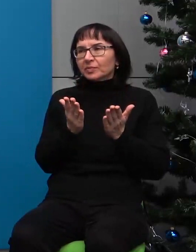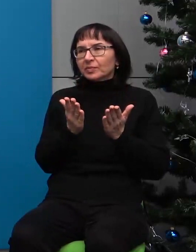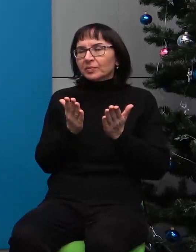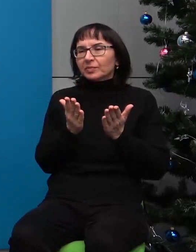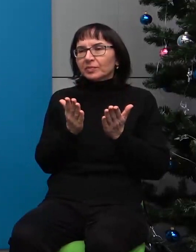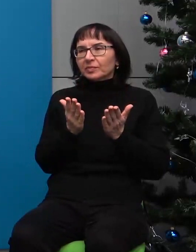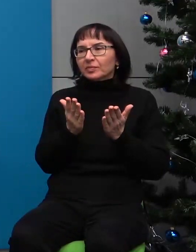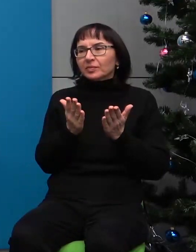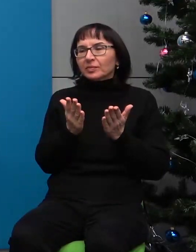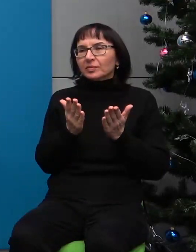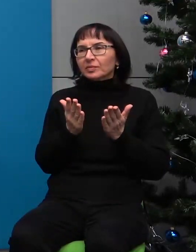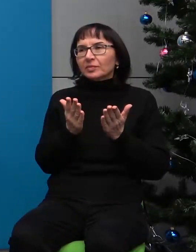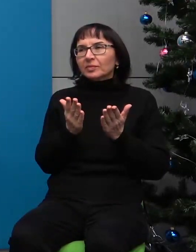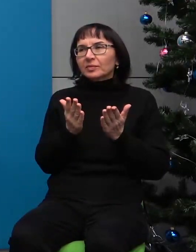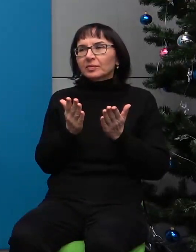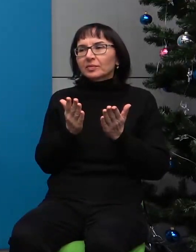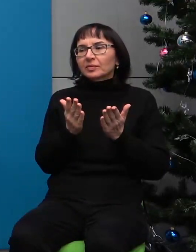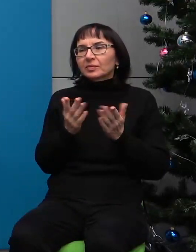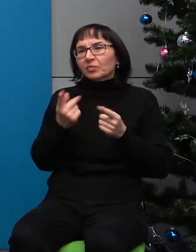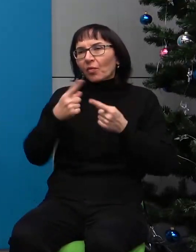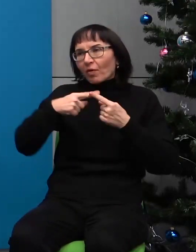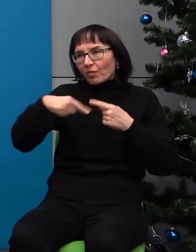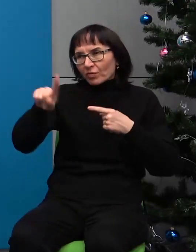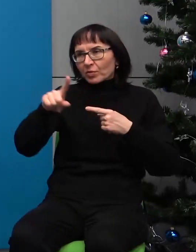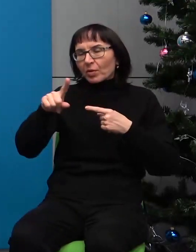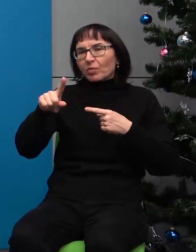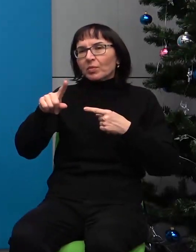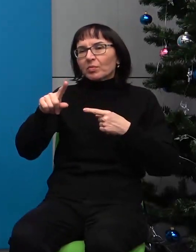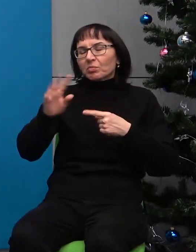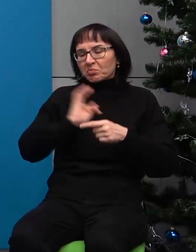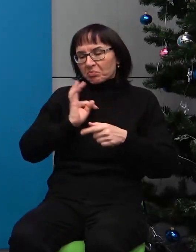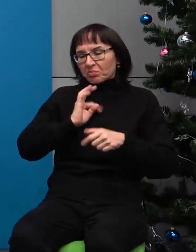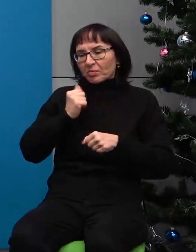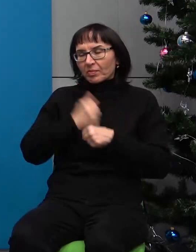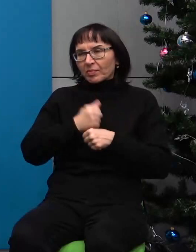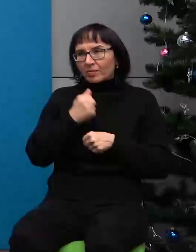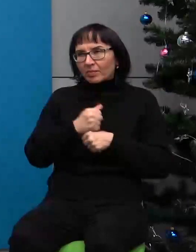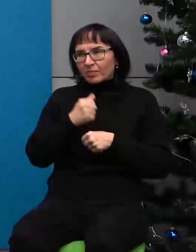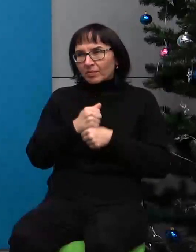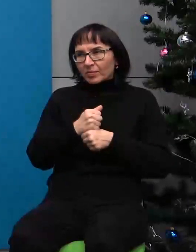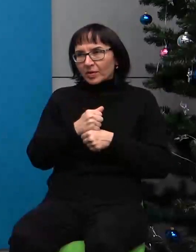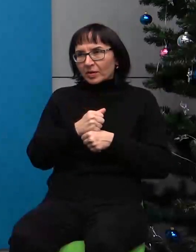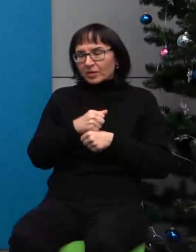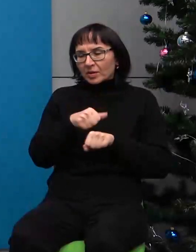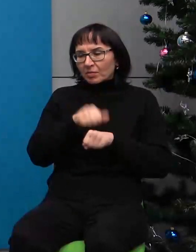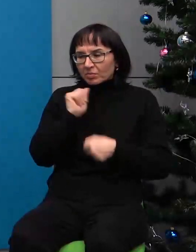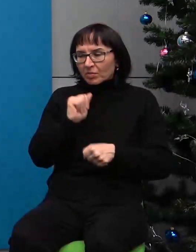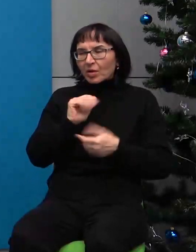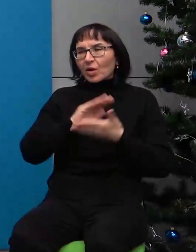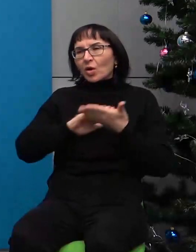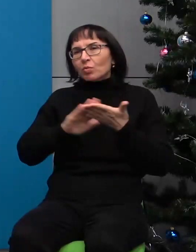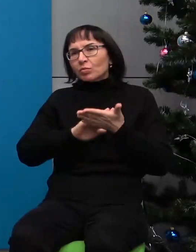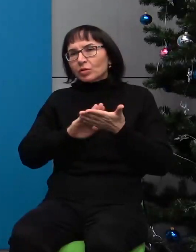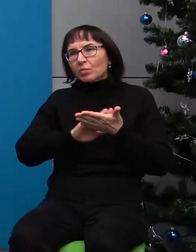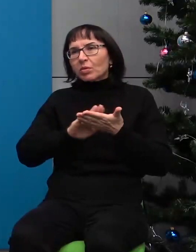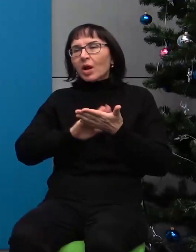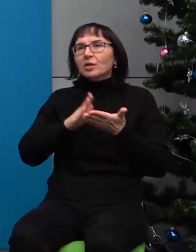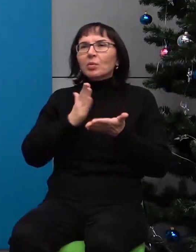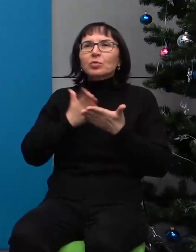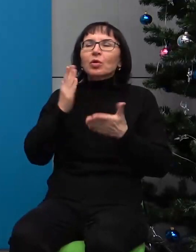i wysłałem im tą pracę swoją. Zacząłem tam pisać, że ja w ogóle przepraszam, że to są oczywiście tylko prace licencji,